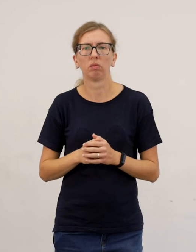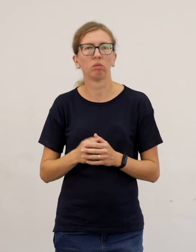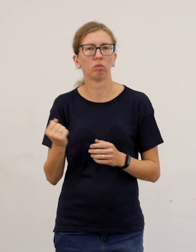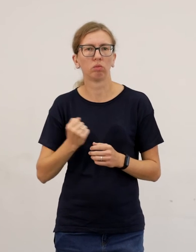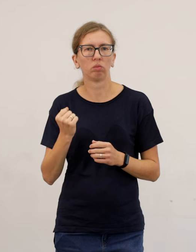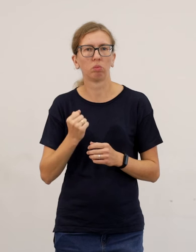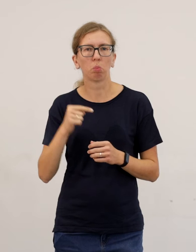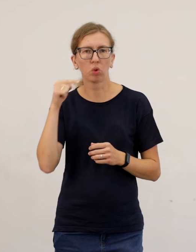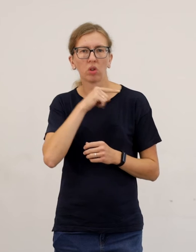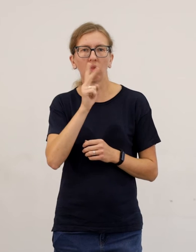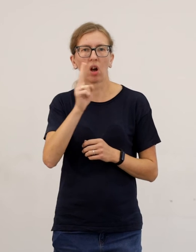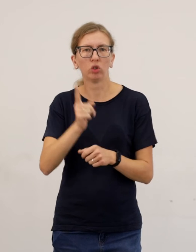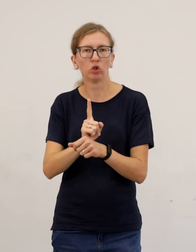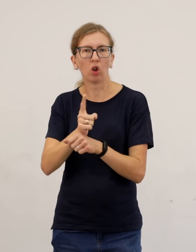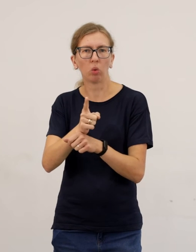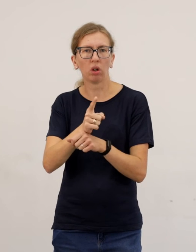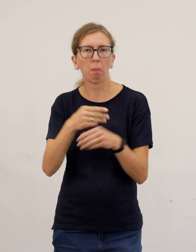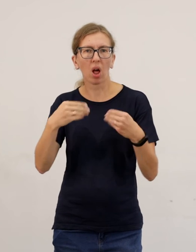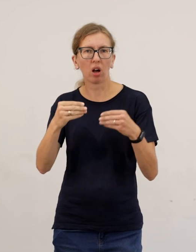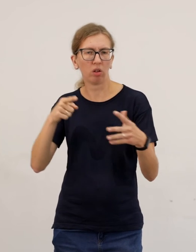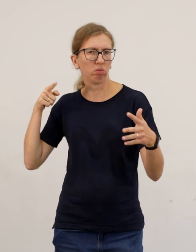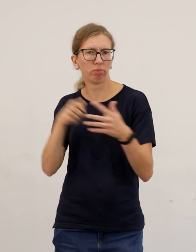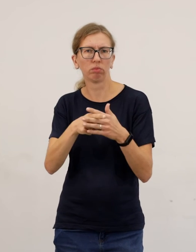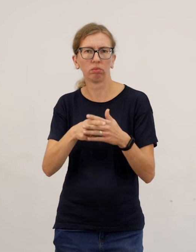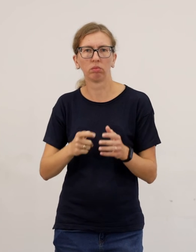Dzięki bardzo długiej lufie karabin